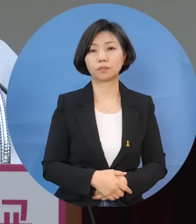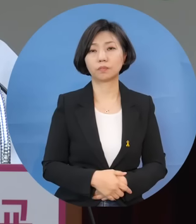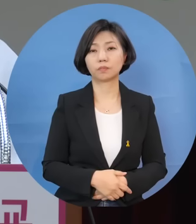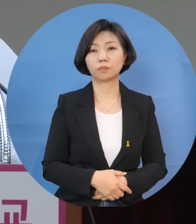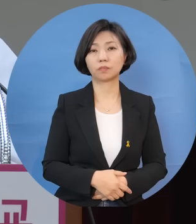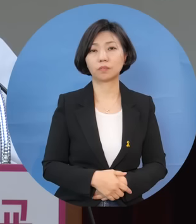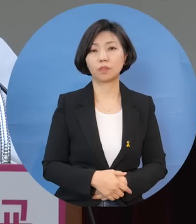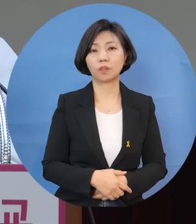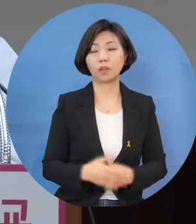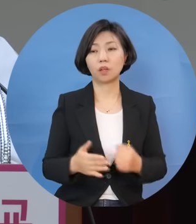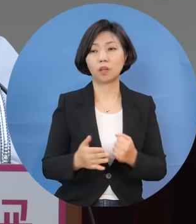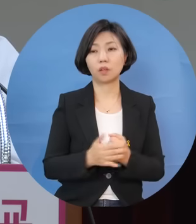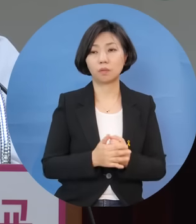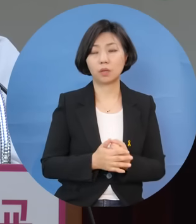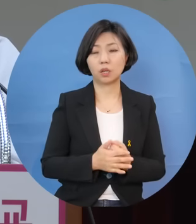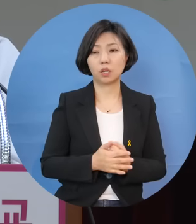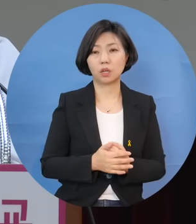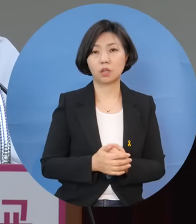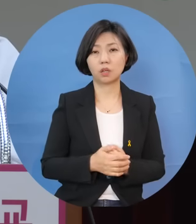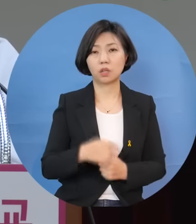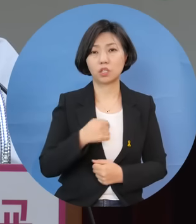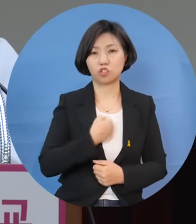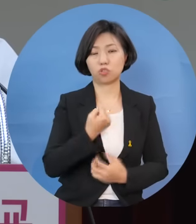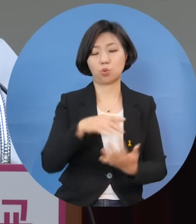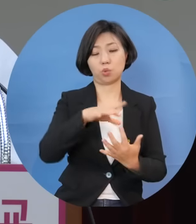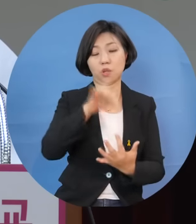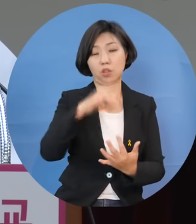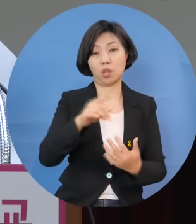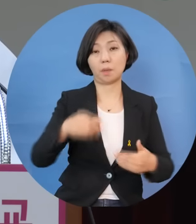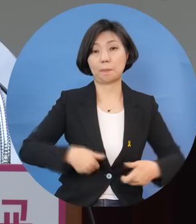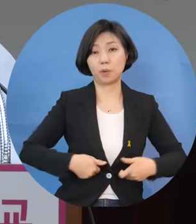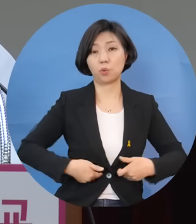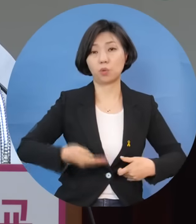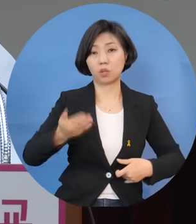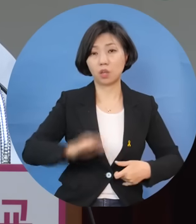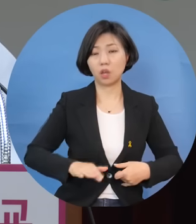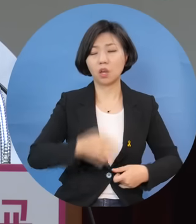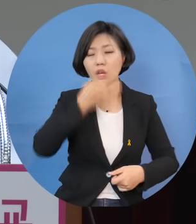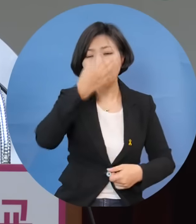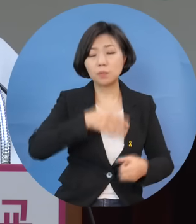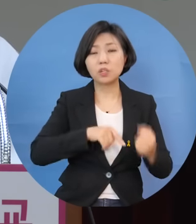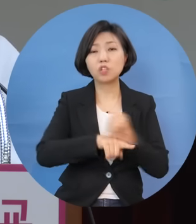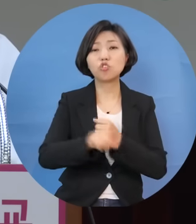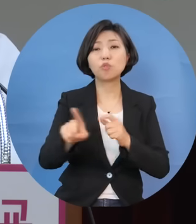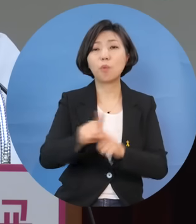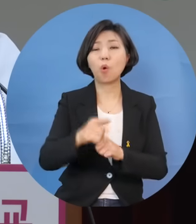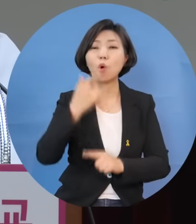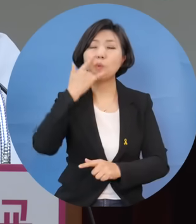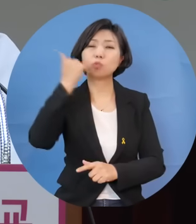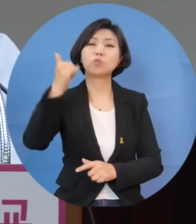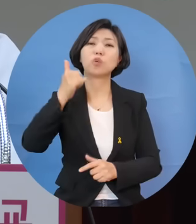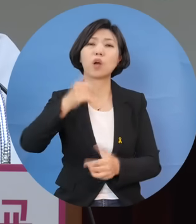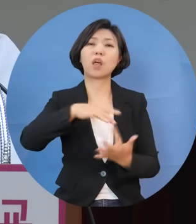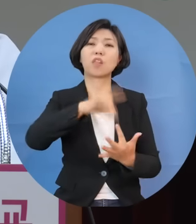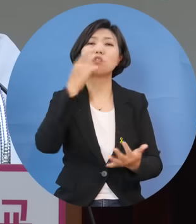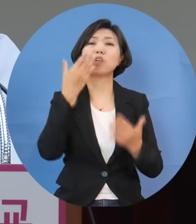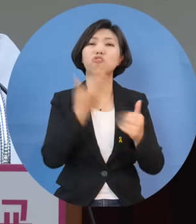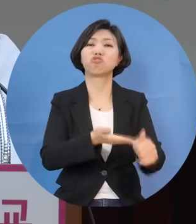그래서 이걸 본인이 선택하도록 해야 되는데 왜 힘들까? 부모가 선택해주니까...